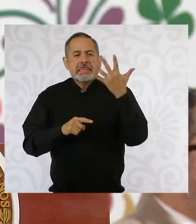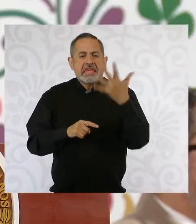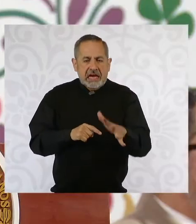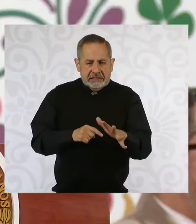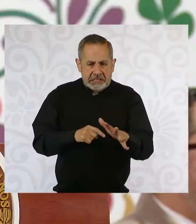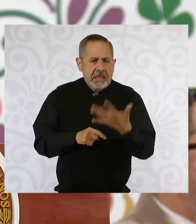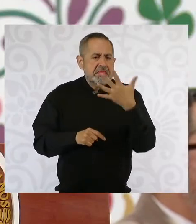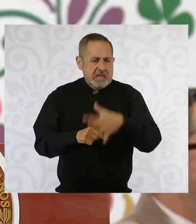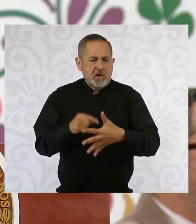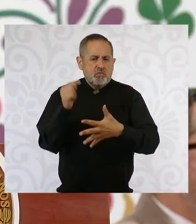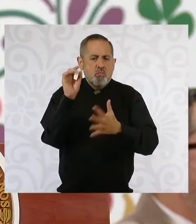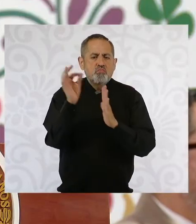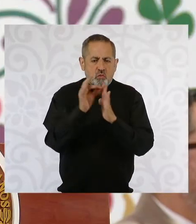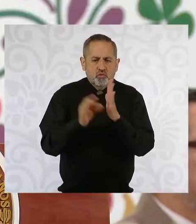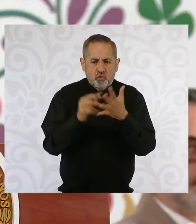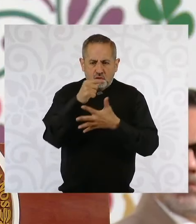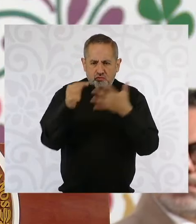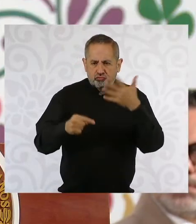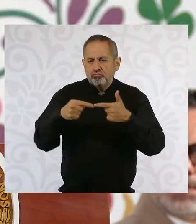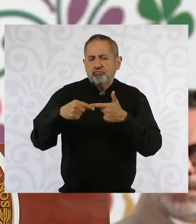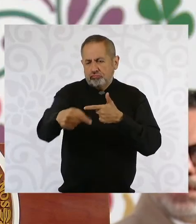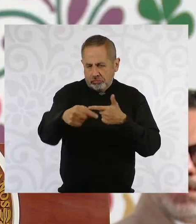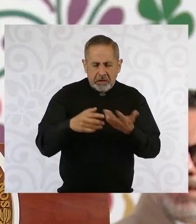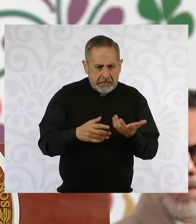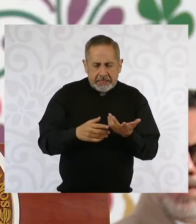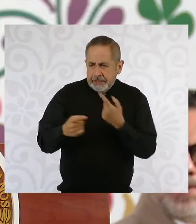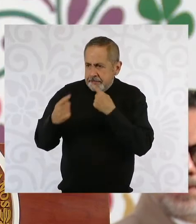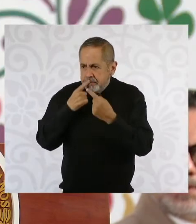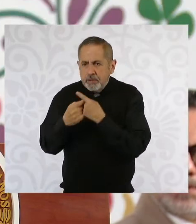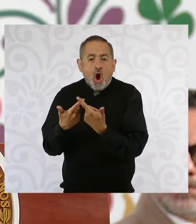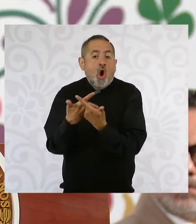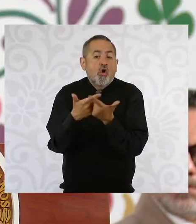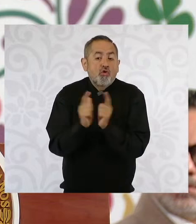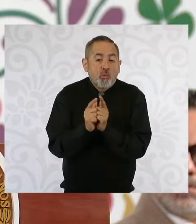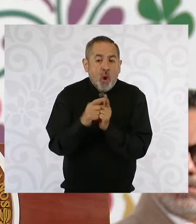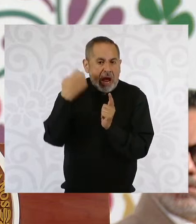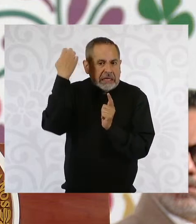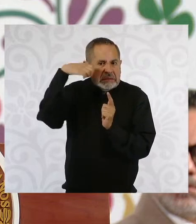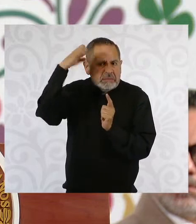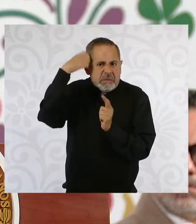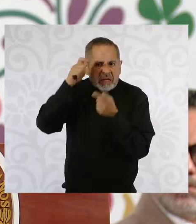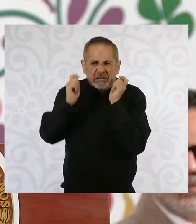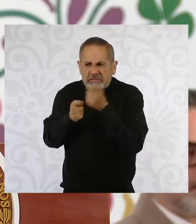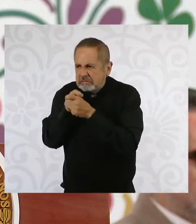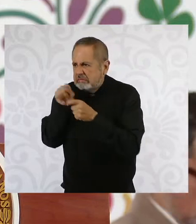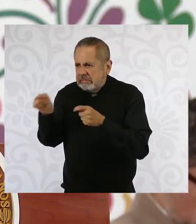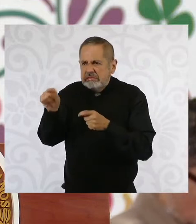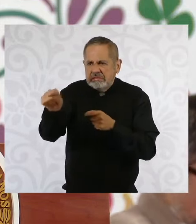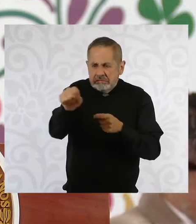actividades por realizar y se integraron grupos de expertos y coordinadores técnicos para articular